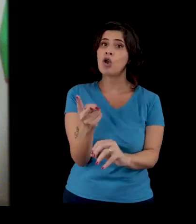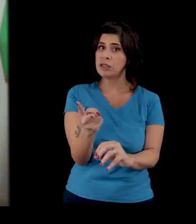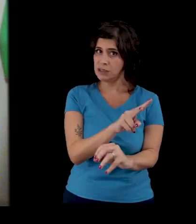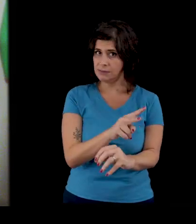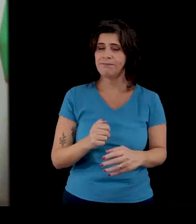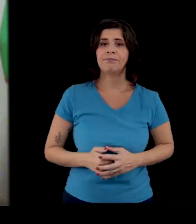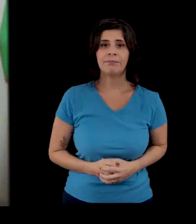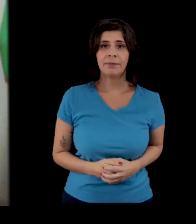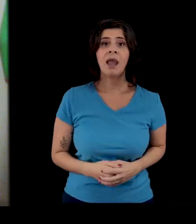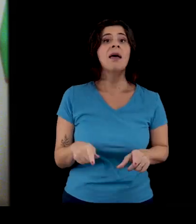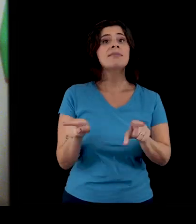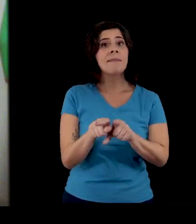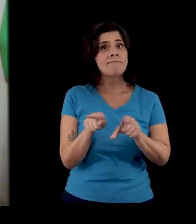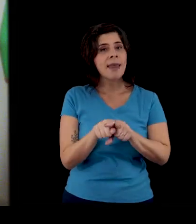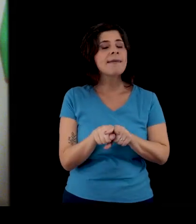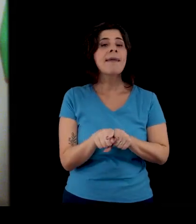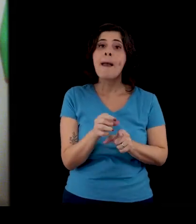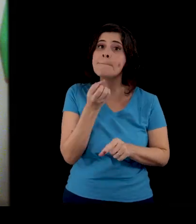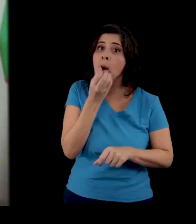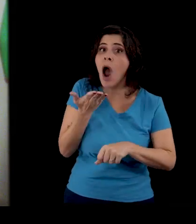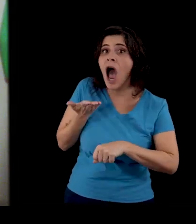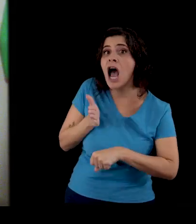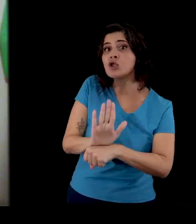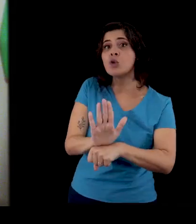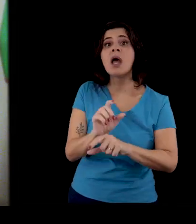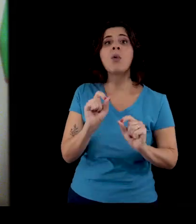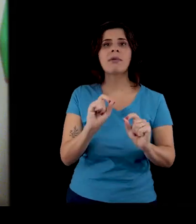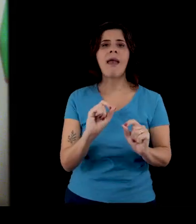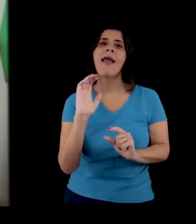E o que auxilia muito é treinar na frente do espelho.